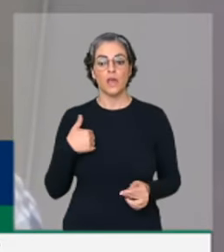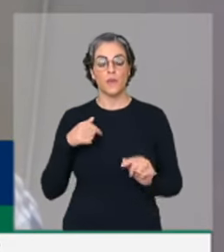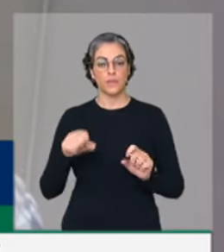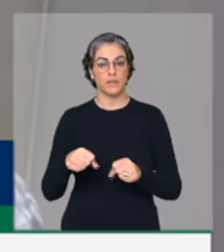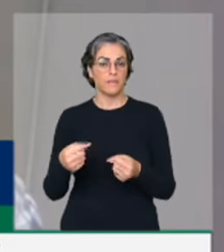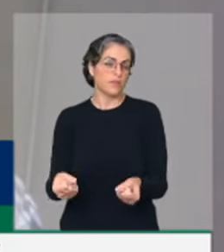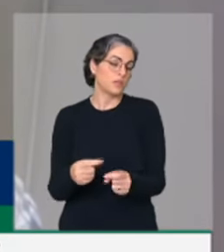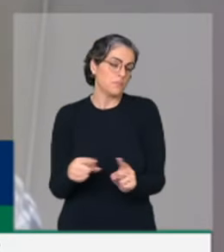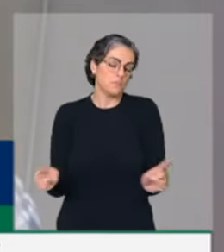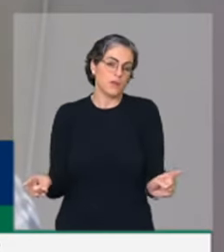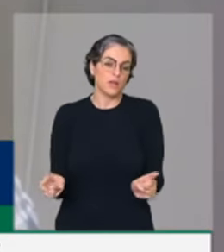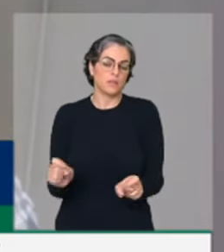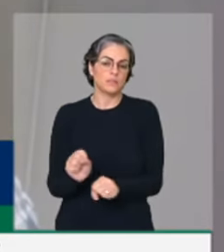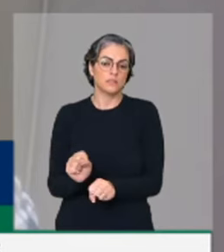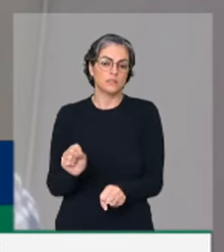FAVORÁVEL É APROVAÇÃO DAS... QUE O RELATOR ACATE